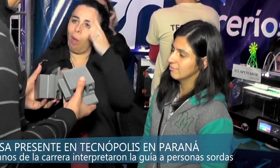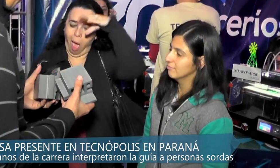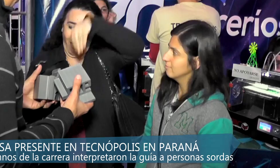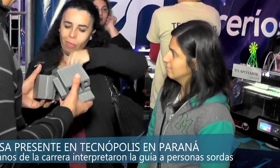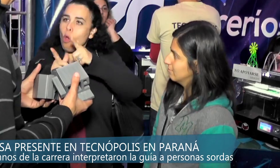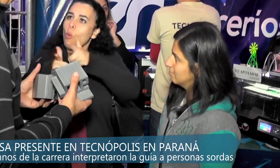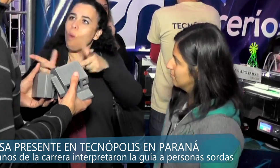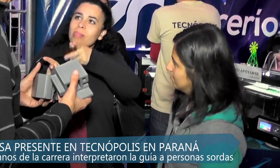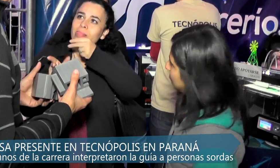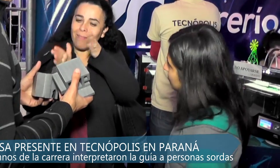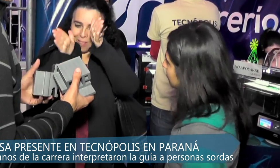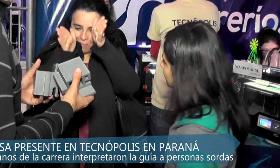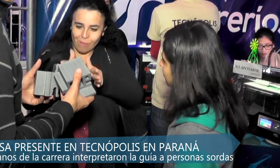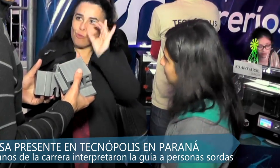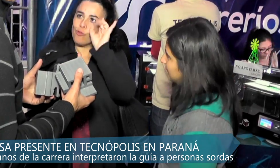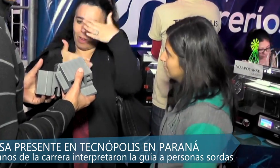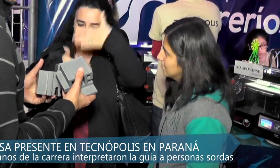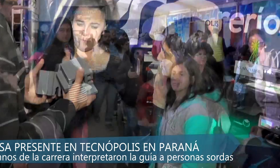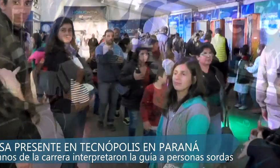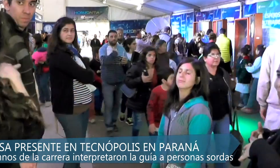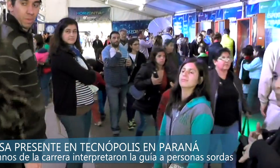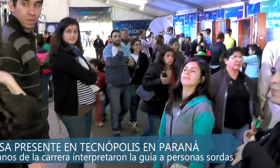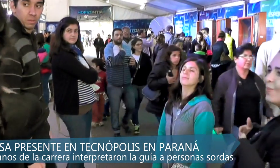Nuestro rol es de mediar en la comunicación entre la comunidad Sorda,